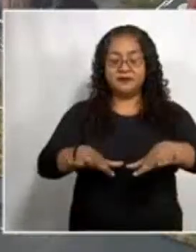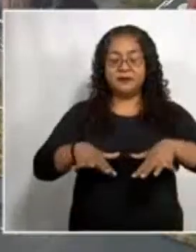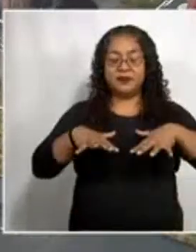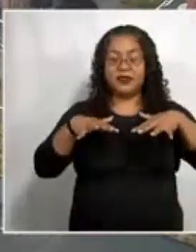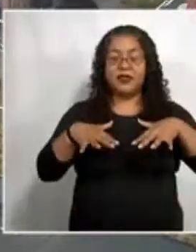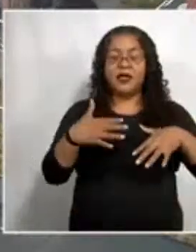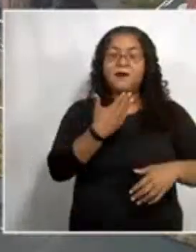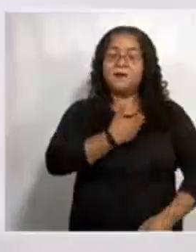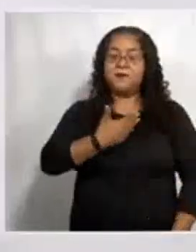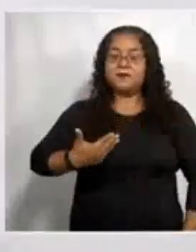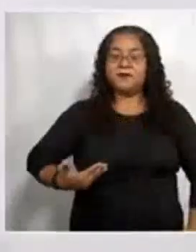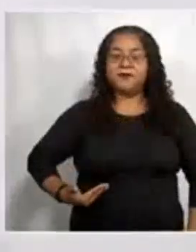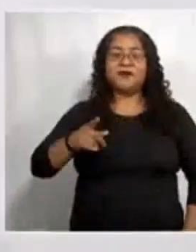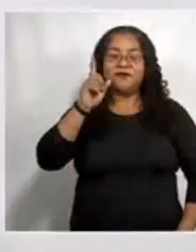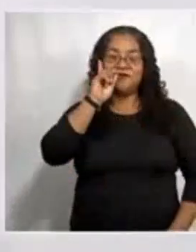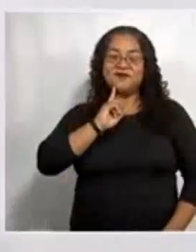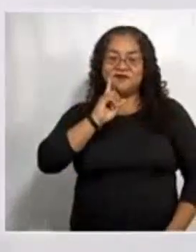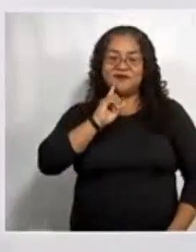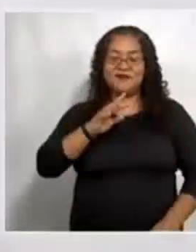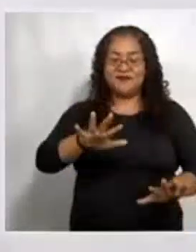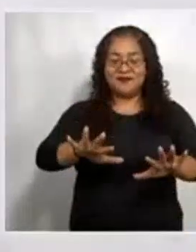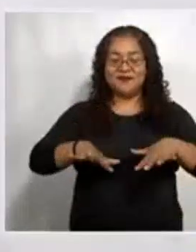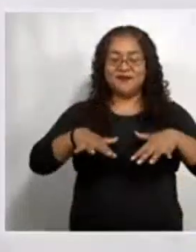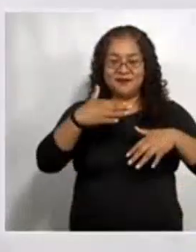decía